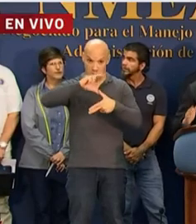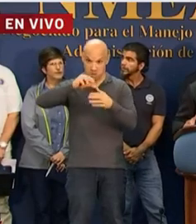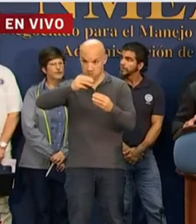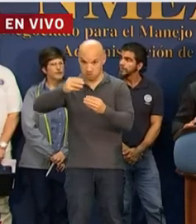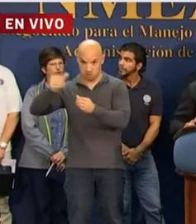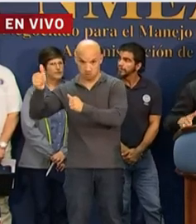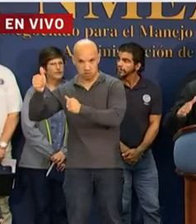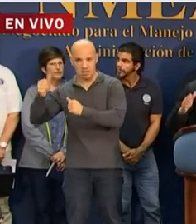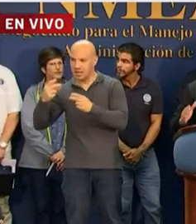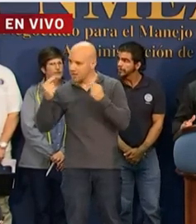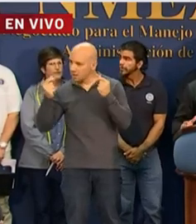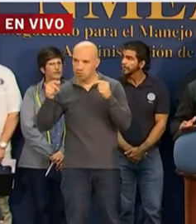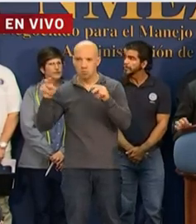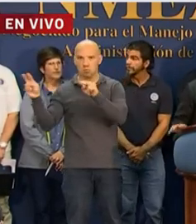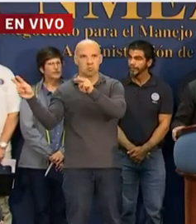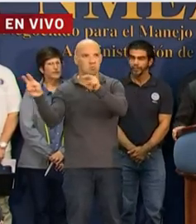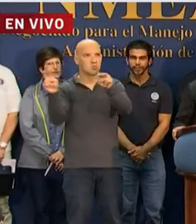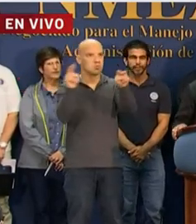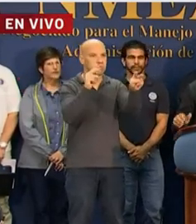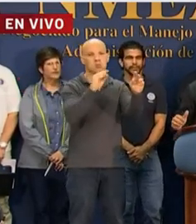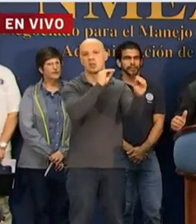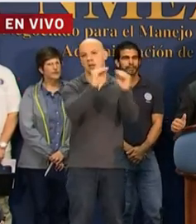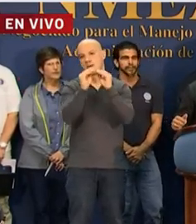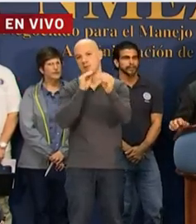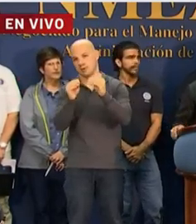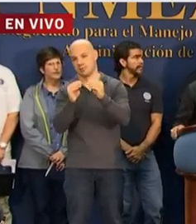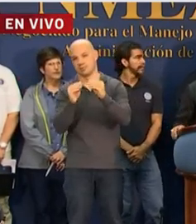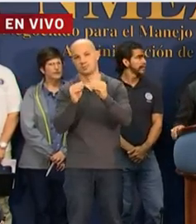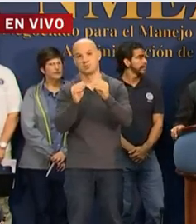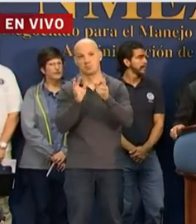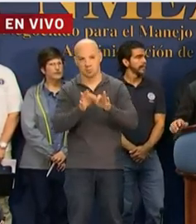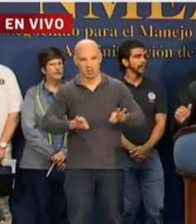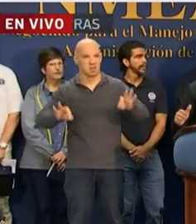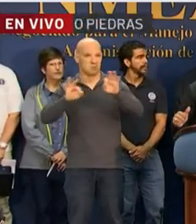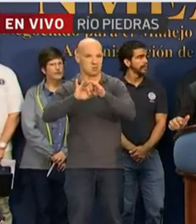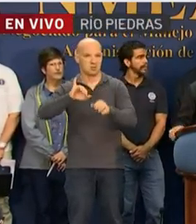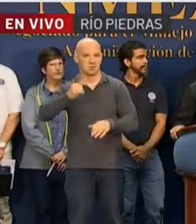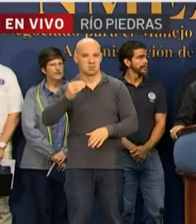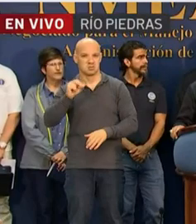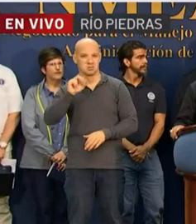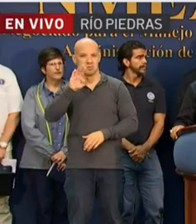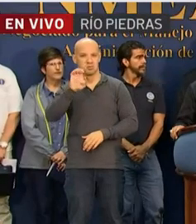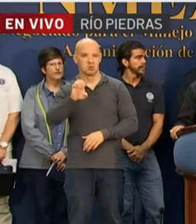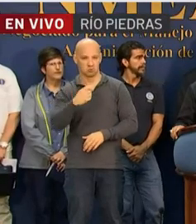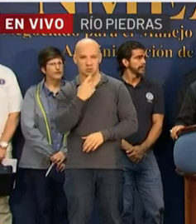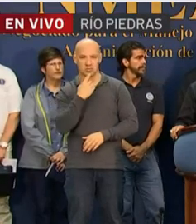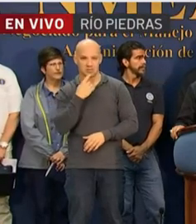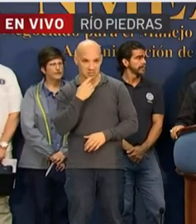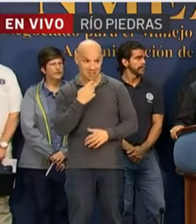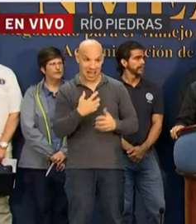CLIENTES DE SIN SERVICIO SE